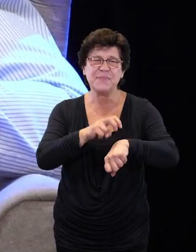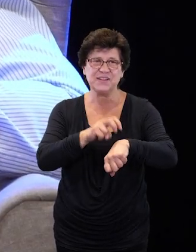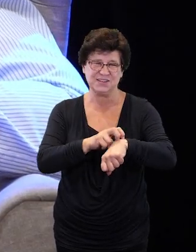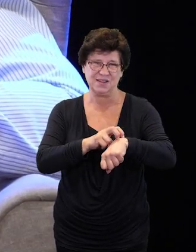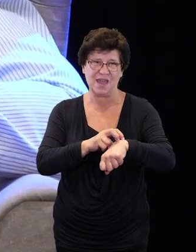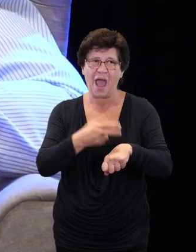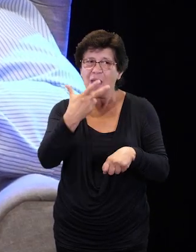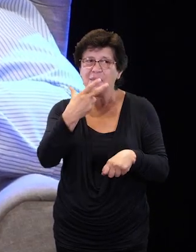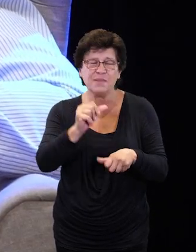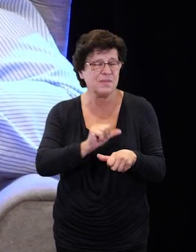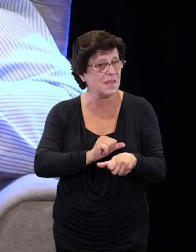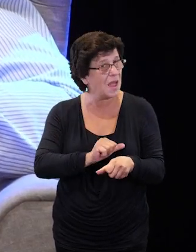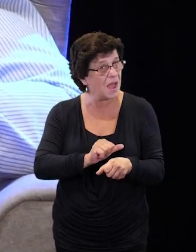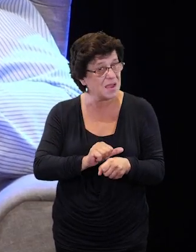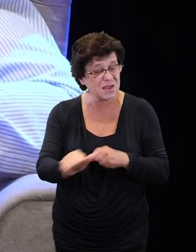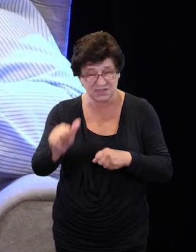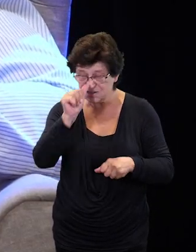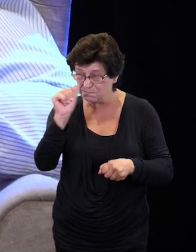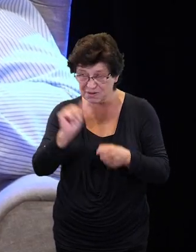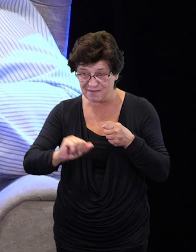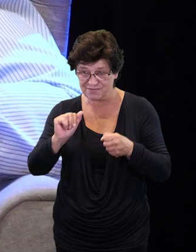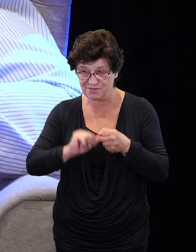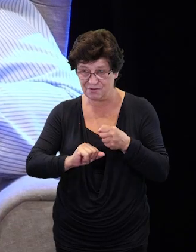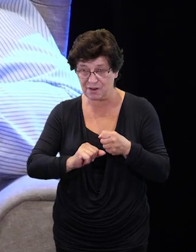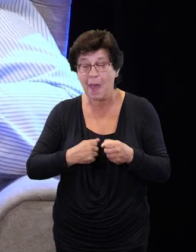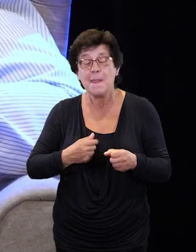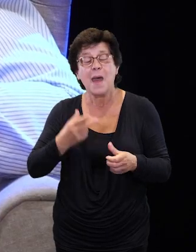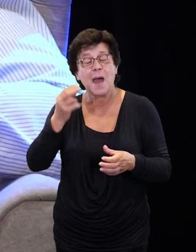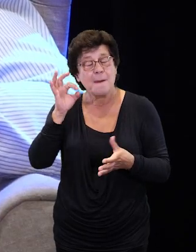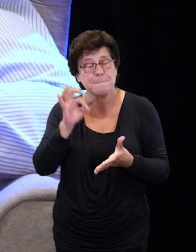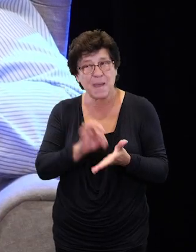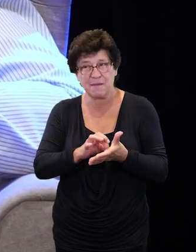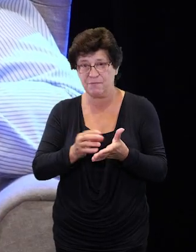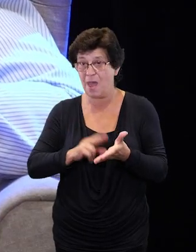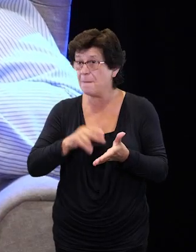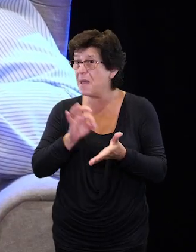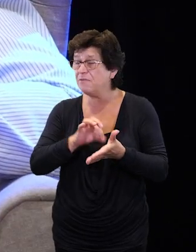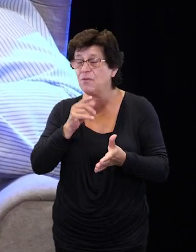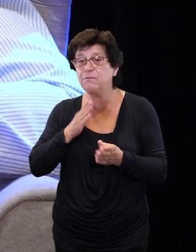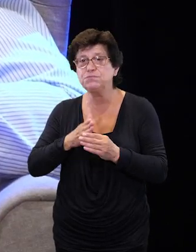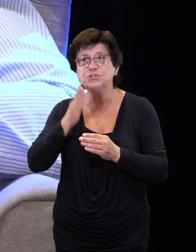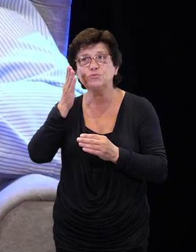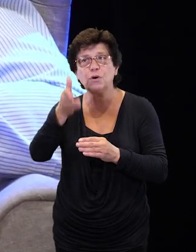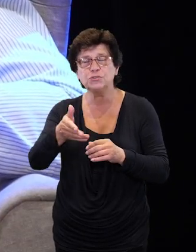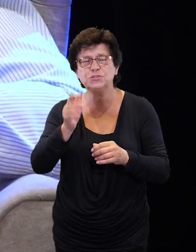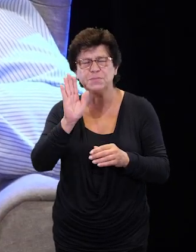I pewnie w przyszłości sprawdzimy ich coraz więcej, coraz więcej, coraz więcej, aż w końcu dojdziemy do konkluzji,